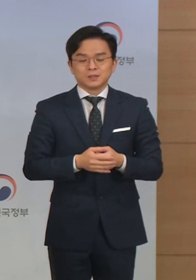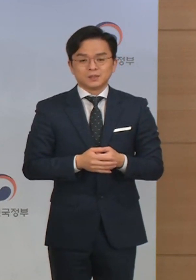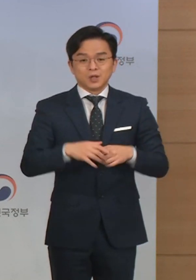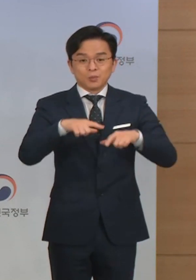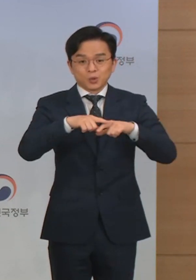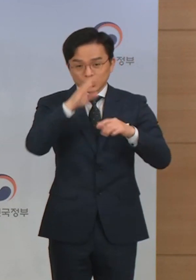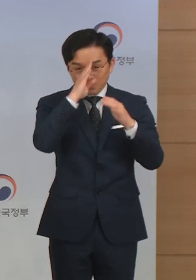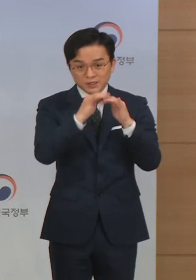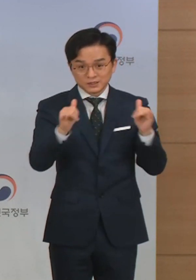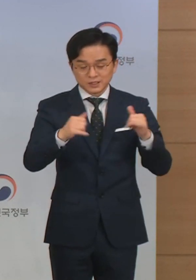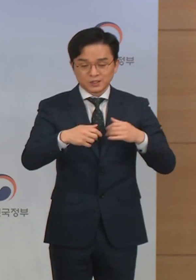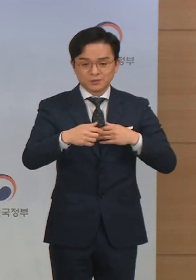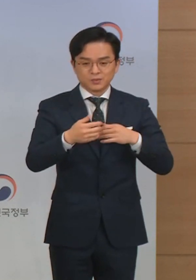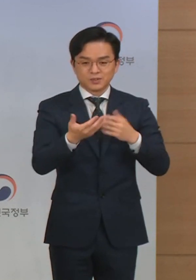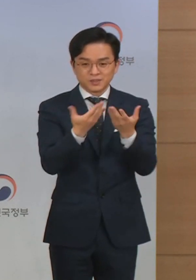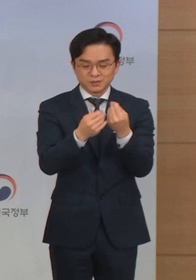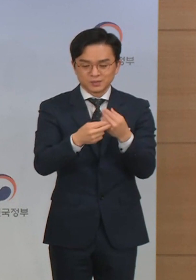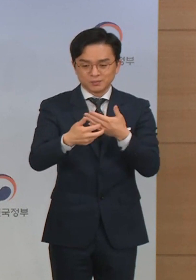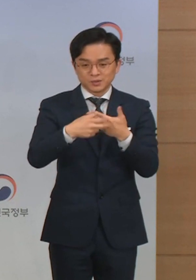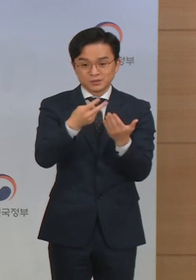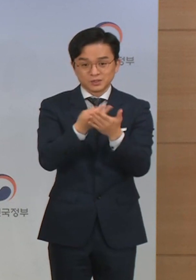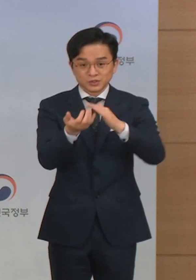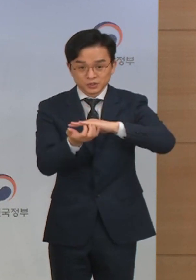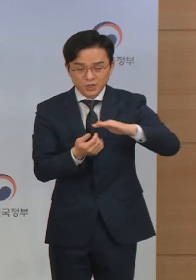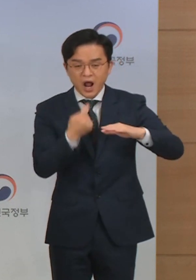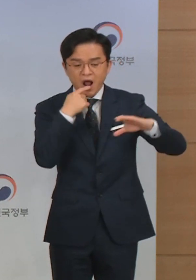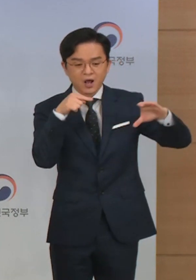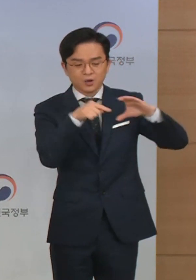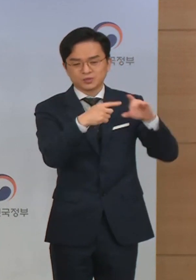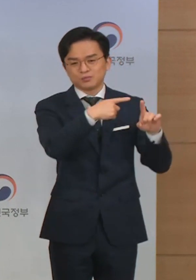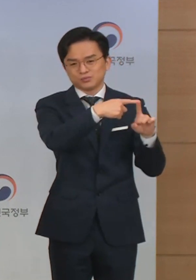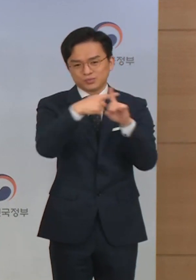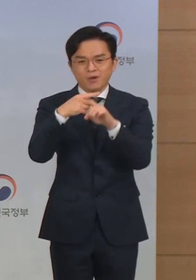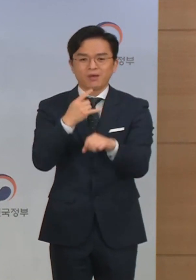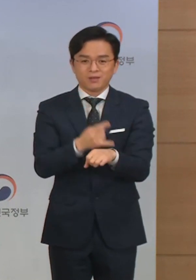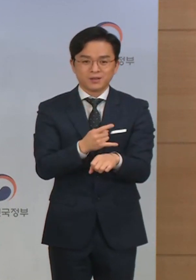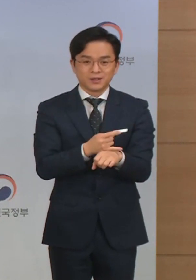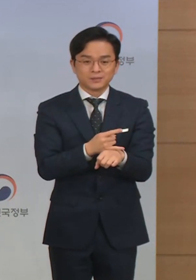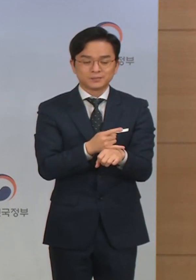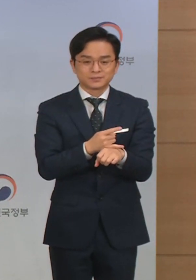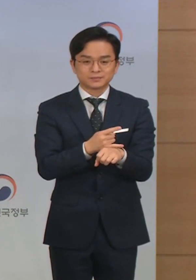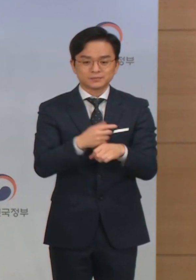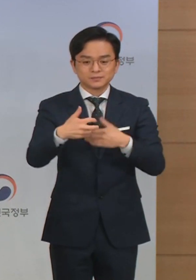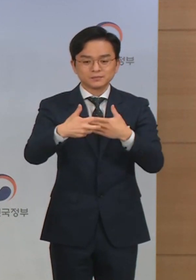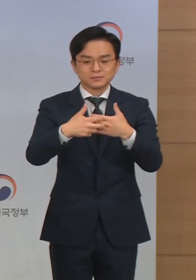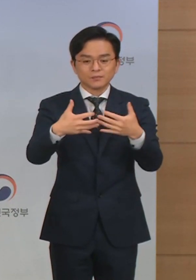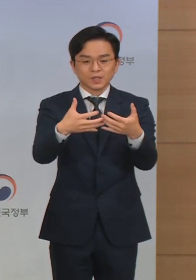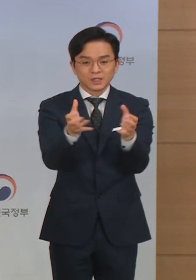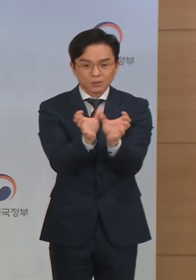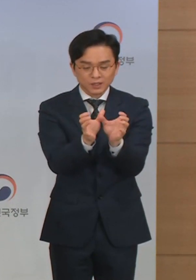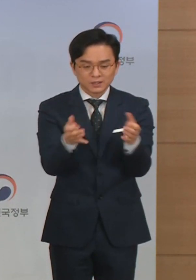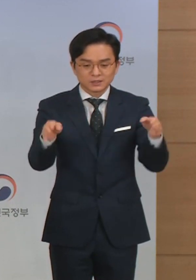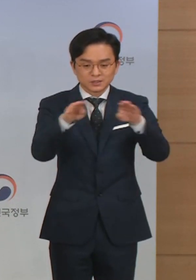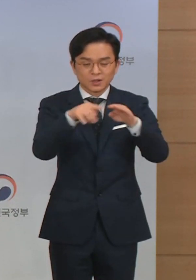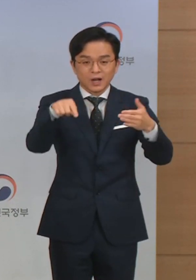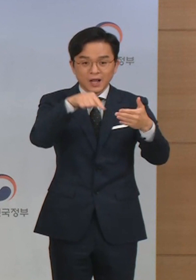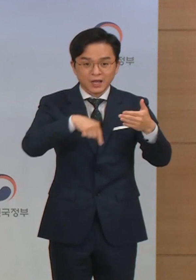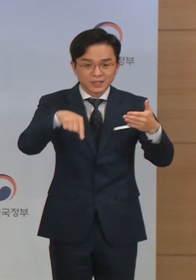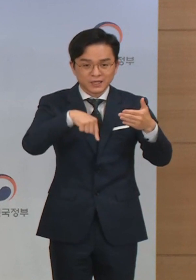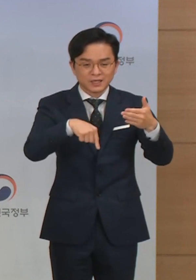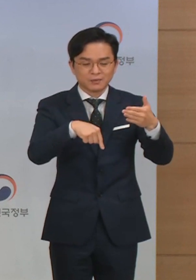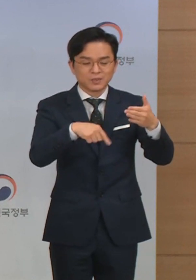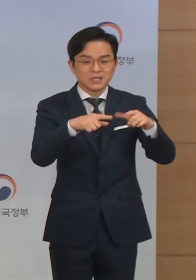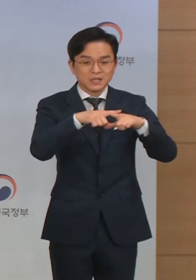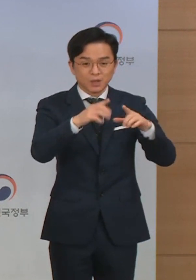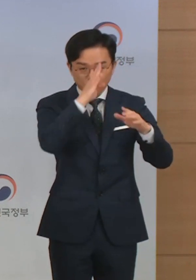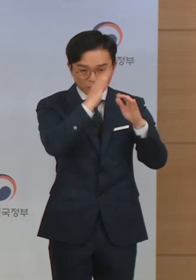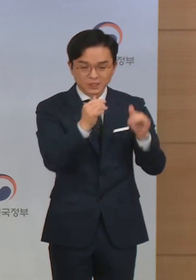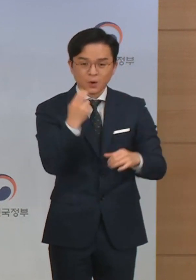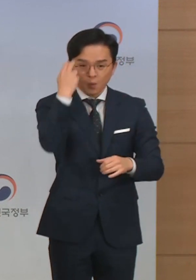에 진입하기 전 진단금 사라의 의무적으로 실시하며 의료기관 4 방문객 관리도 철저히 이루어지도록 관리 하겠습니다